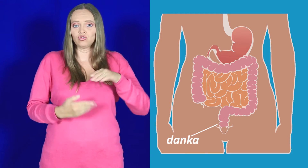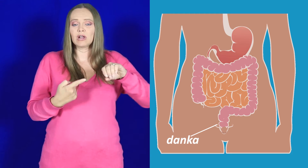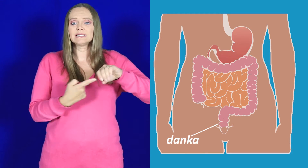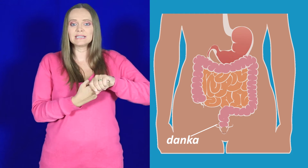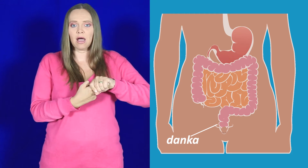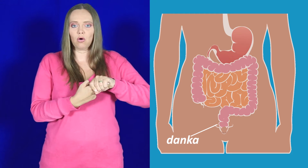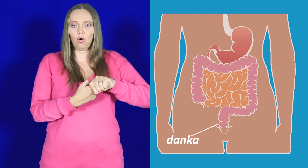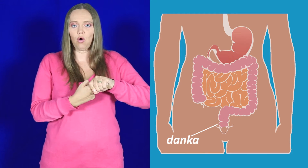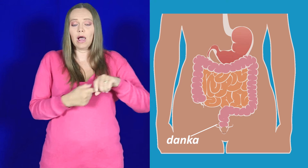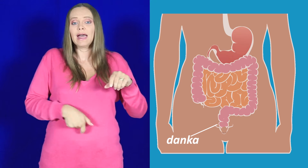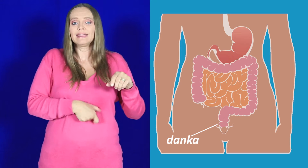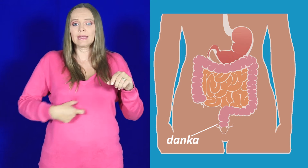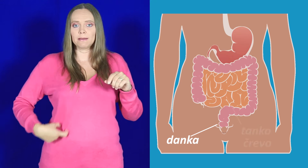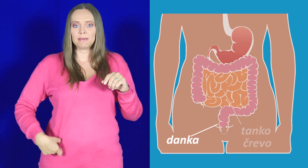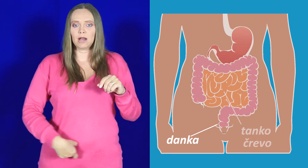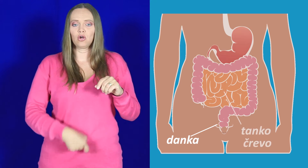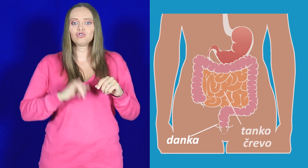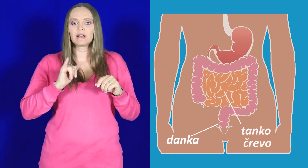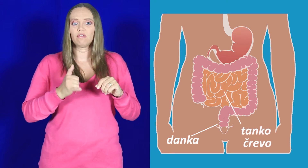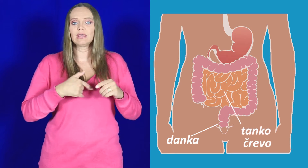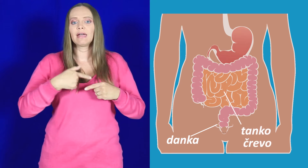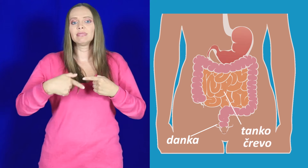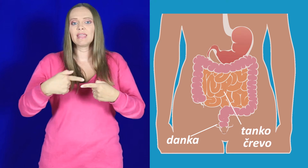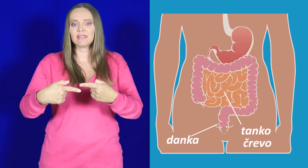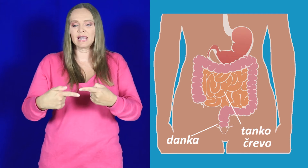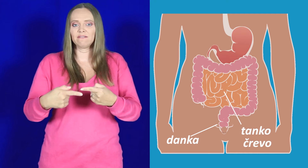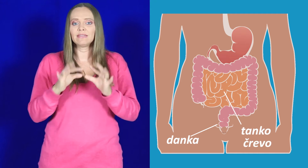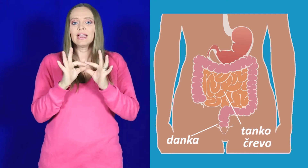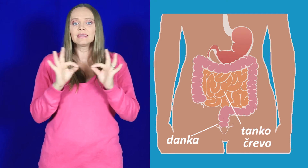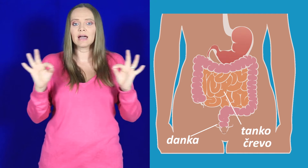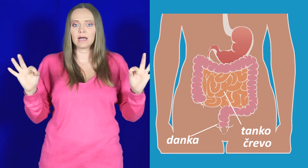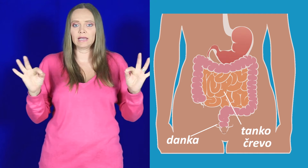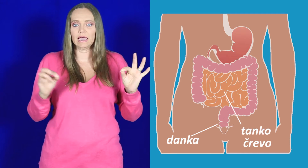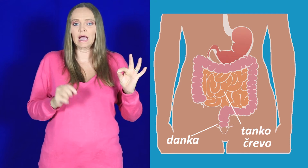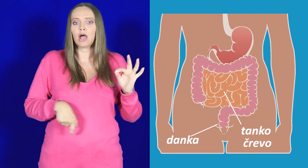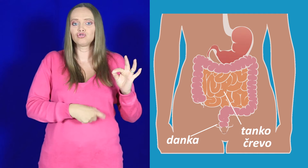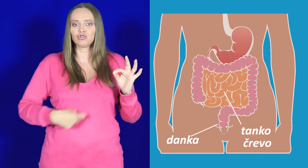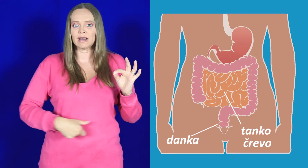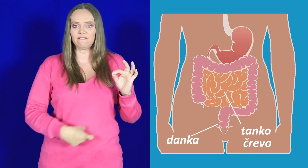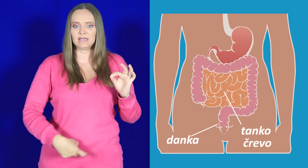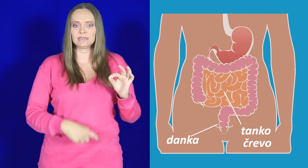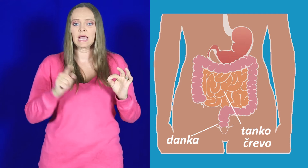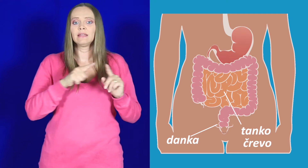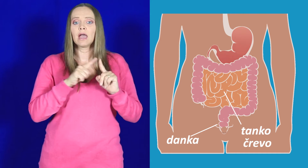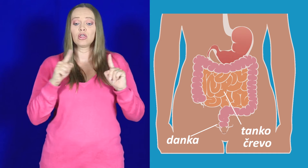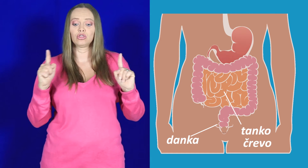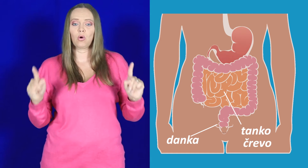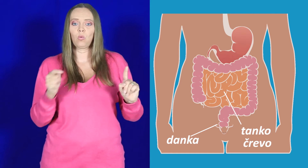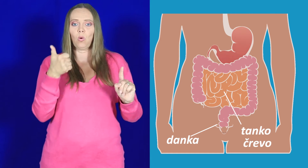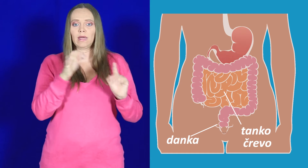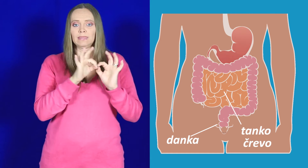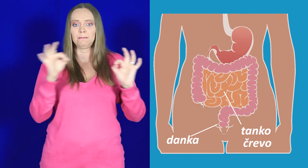Debelo črevo je nadaljevanje tankega črevesa in je dolgo 1,5 metra.